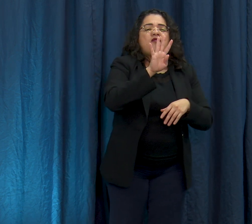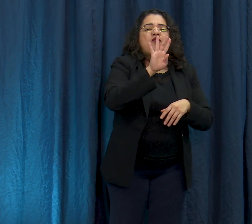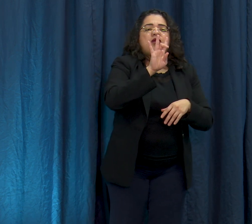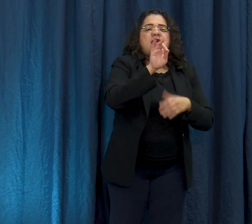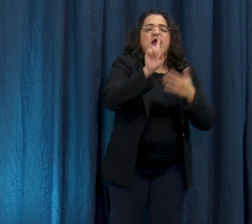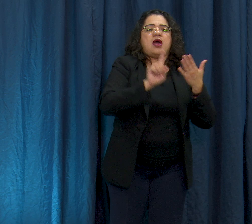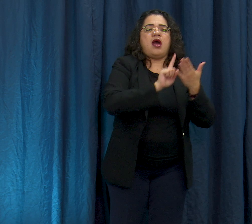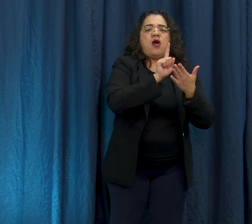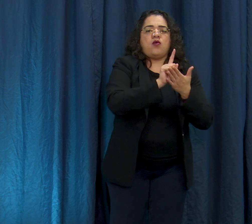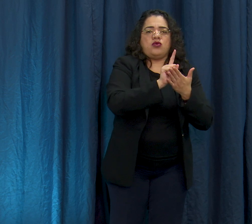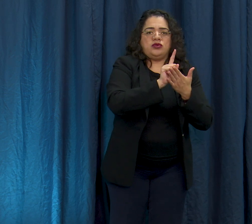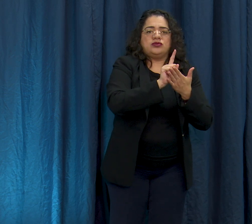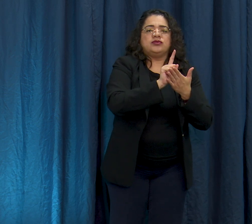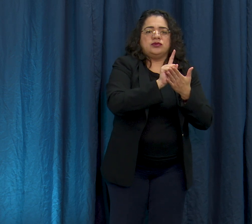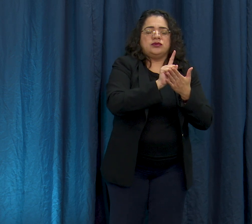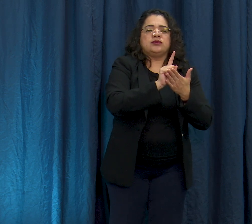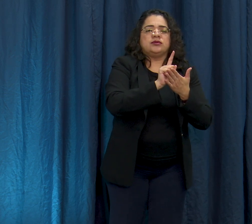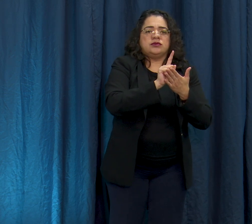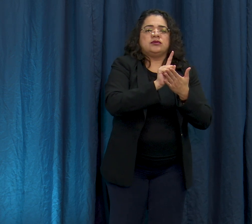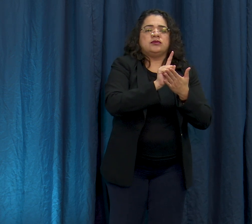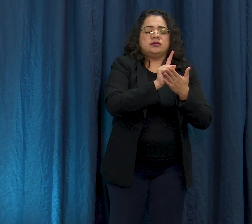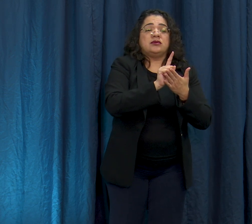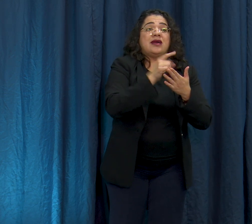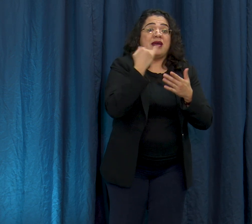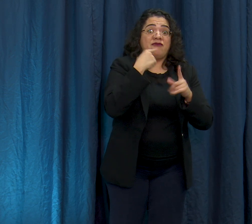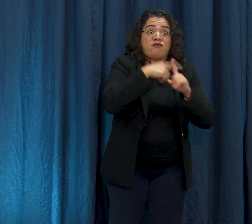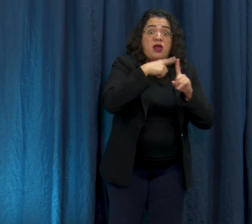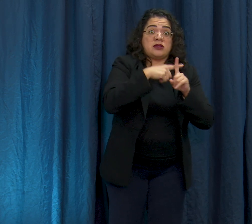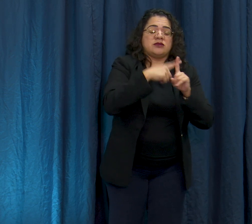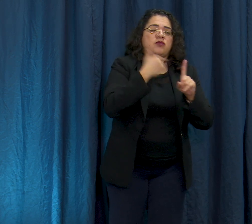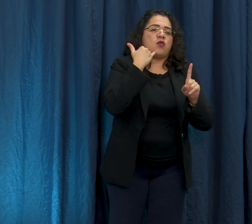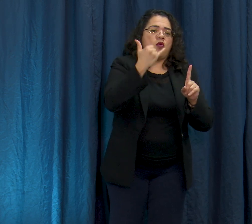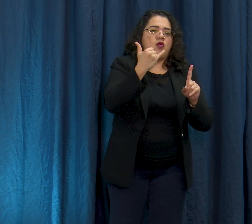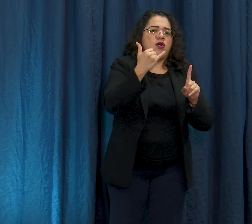pruebas result a negative esaron infer modest a traverse el correo si tu KO SI